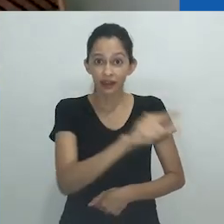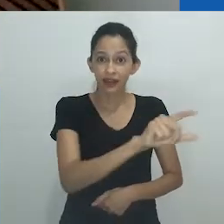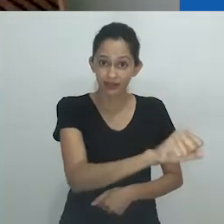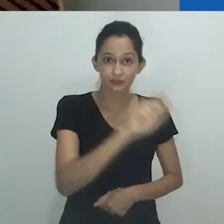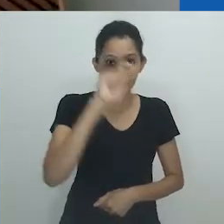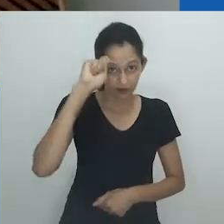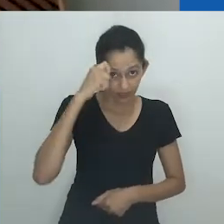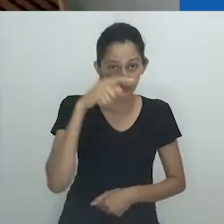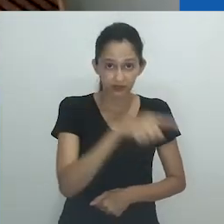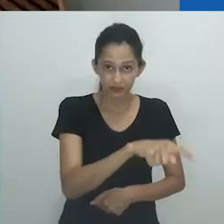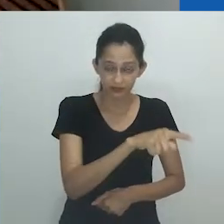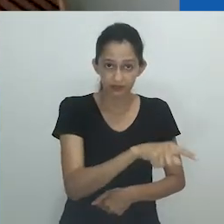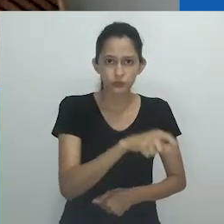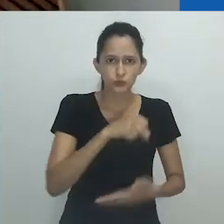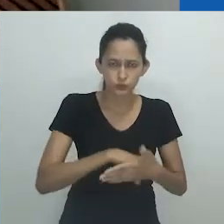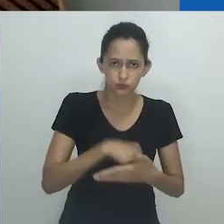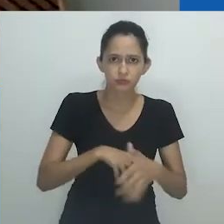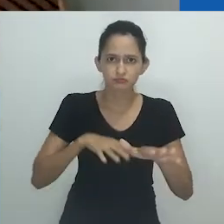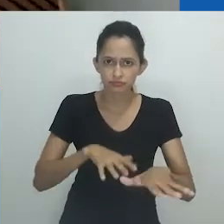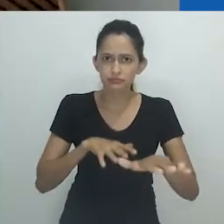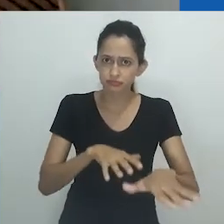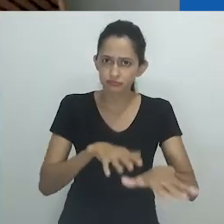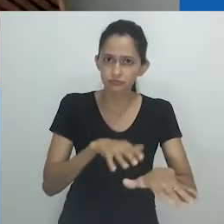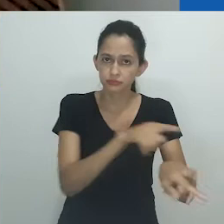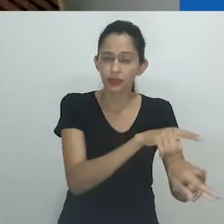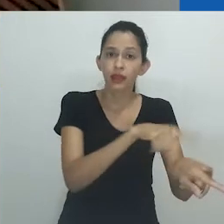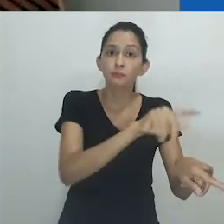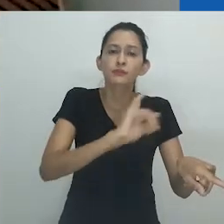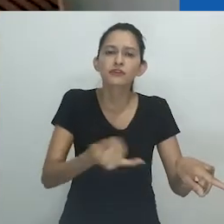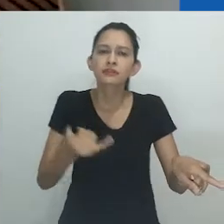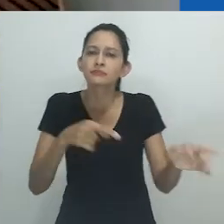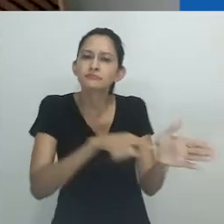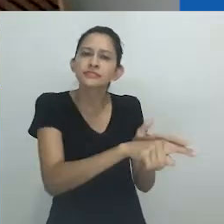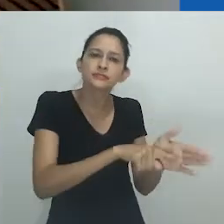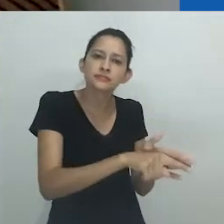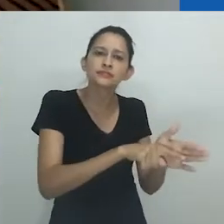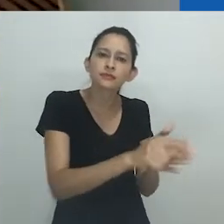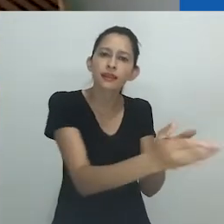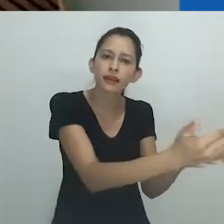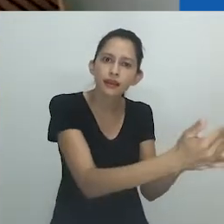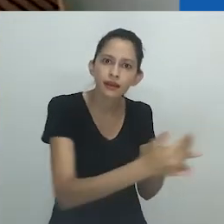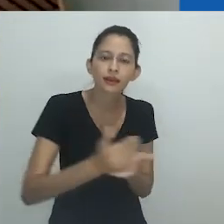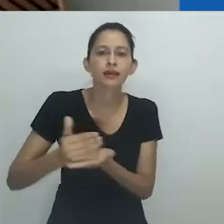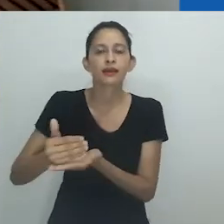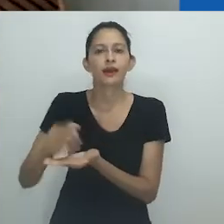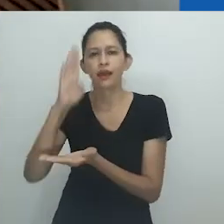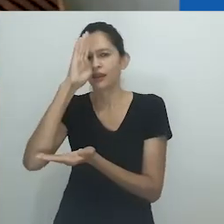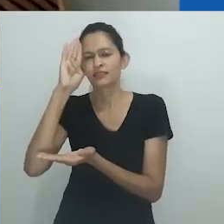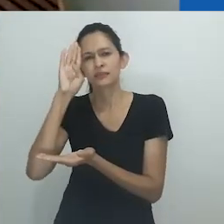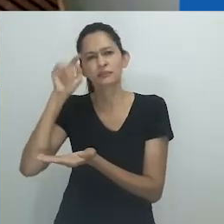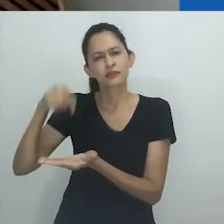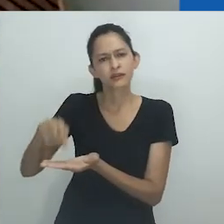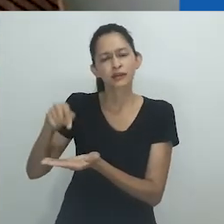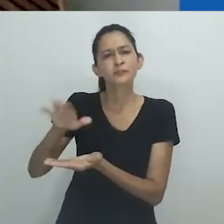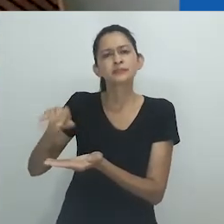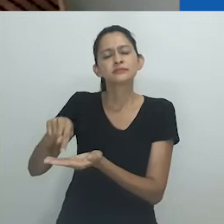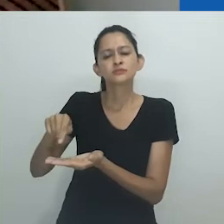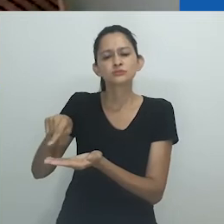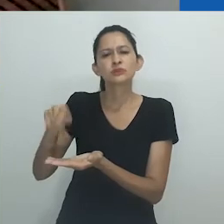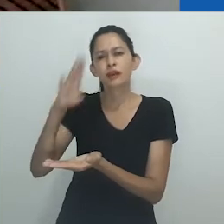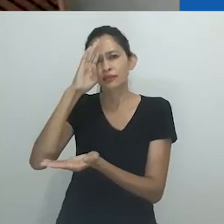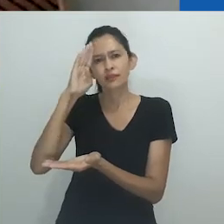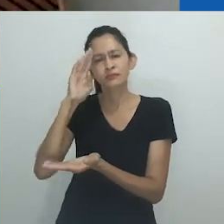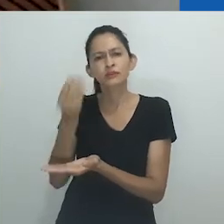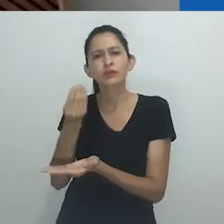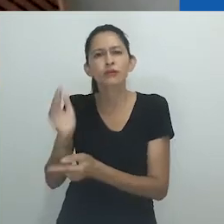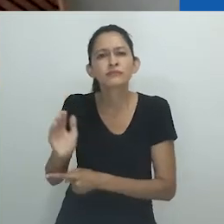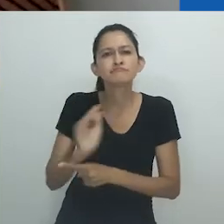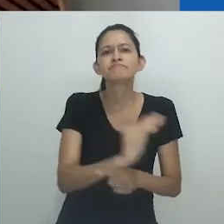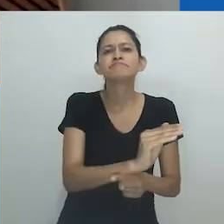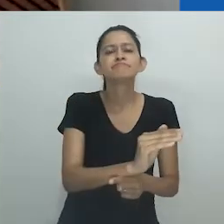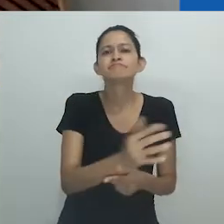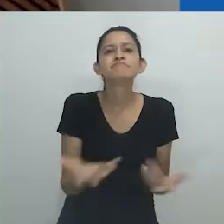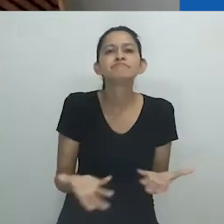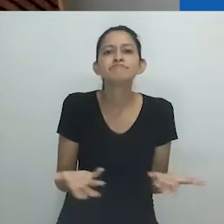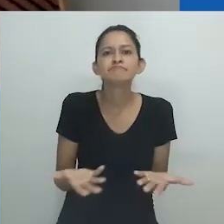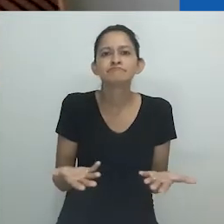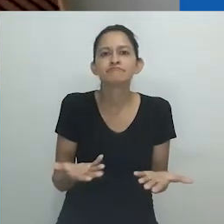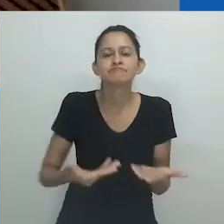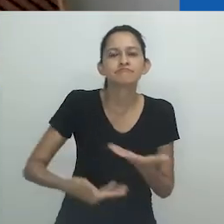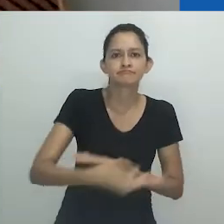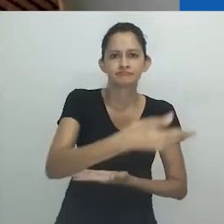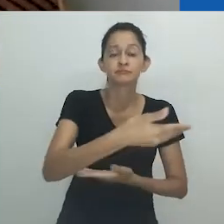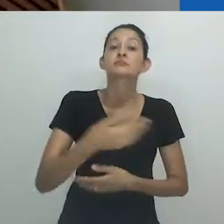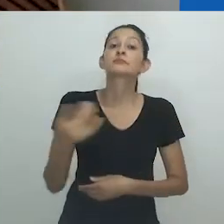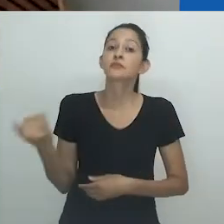A vida dessas mulheres lésbicas, negras, ativistas deram muito ao conhecimento acadêmico. De que forma isso tem sido retribuído? - Se pergunta Matebeni.